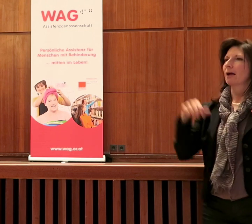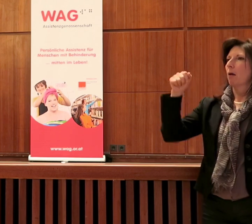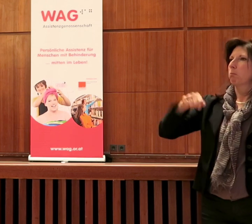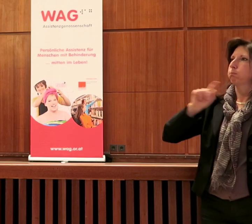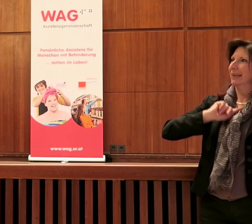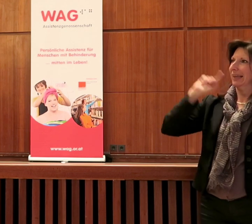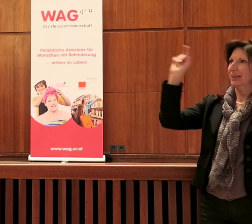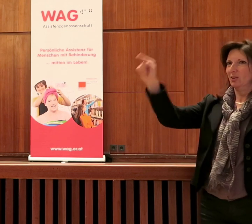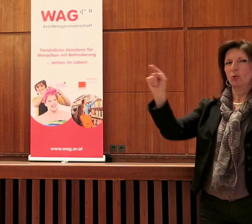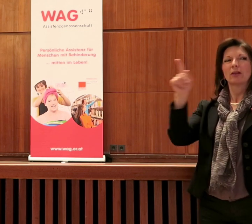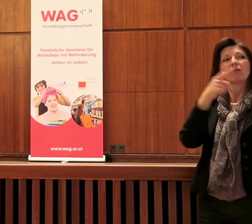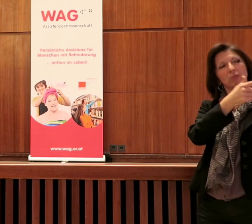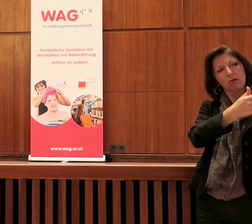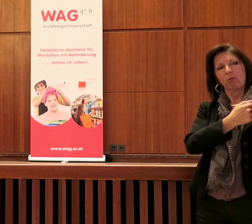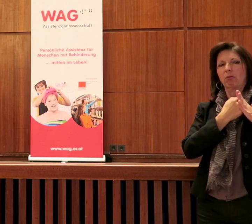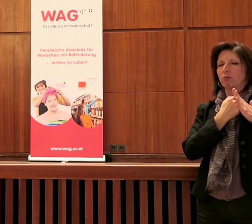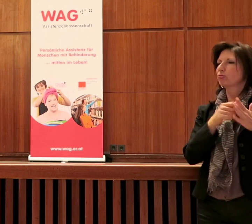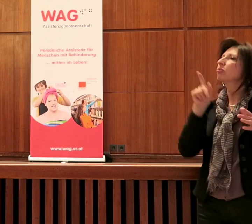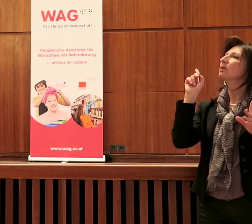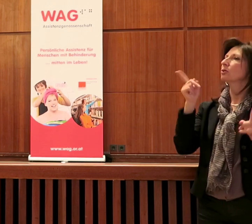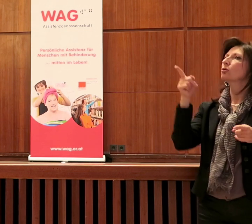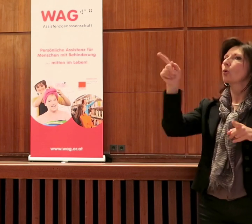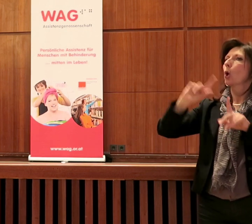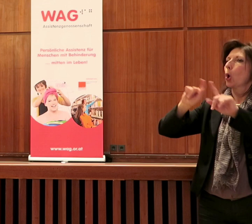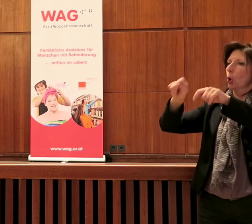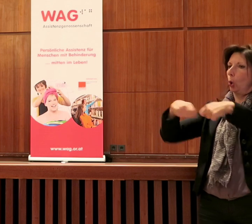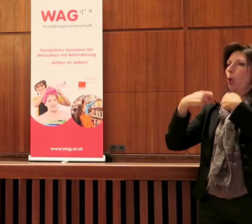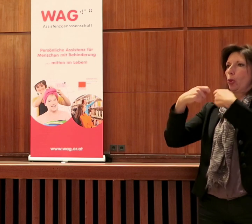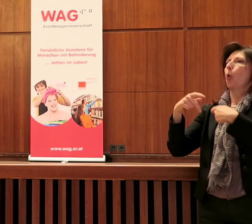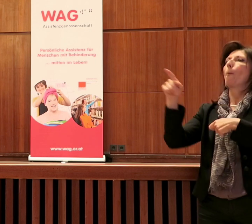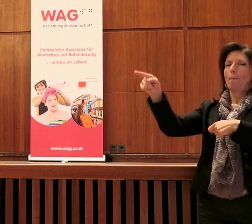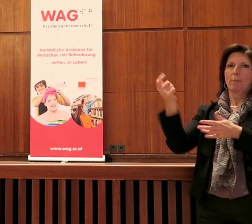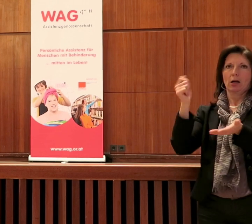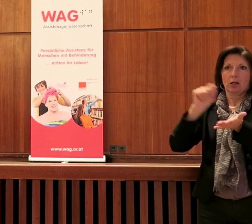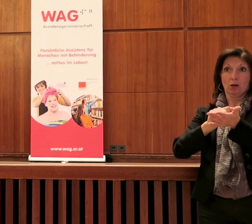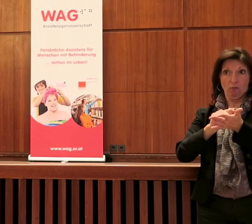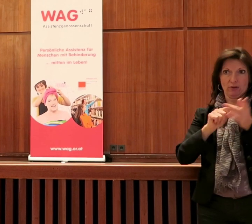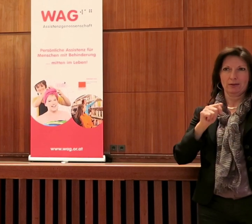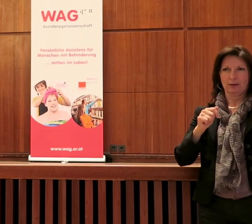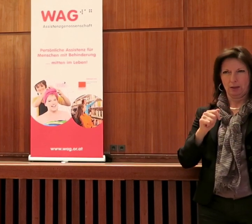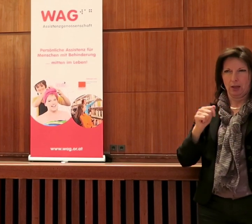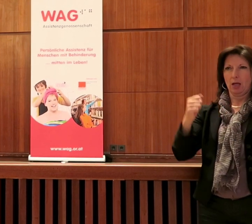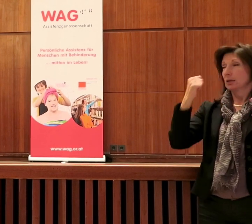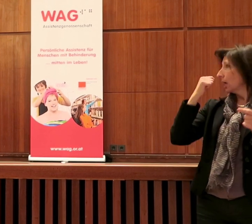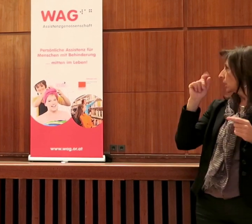Man steht vor dem Verkaufsstand. Der Sehbehinderte drückt sich eine Verpackung nach der anderen so gegen's Auge, dass er irgendwie entziffern kann: